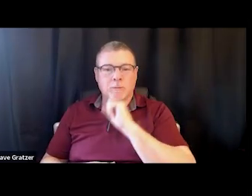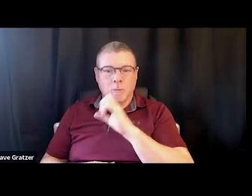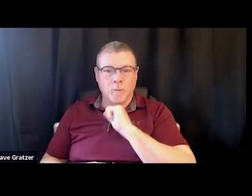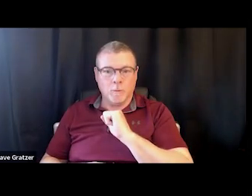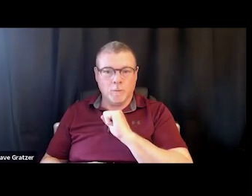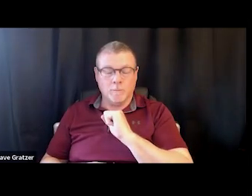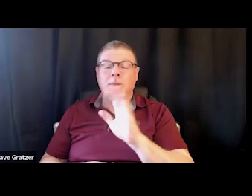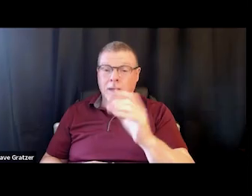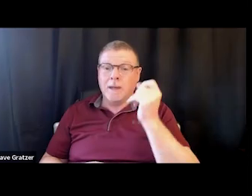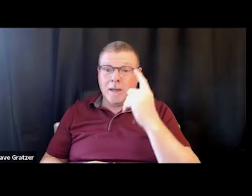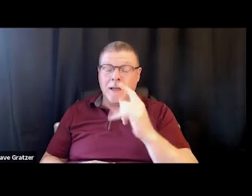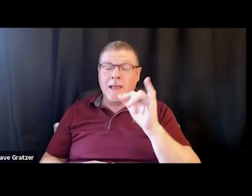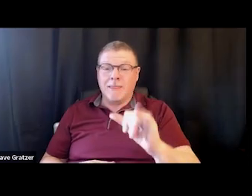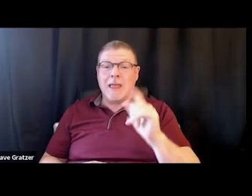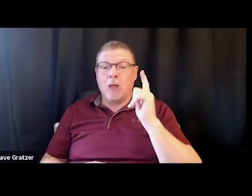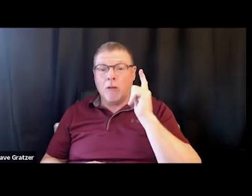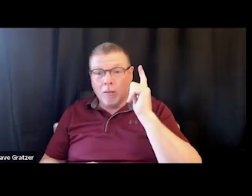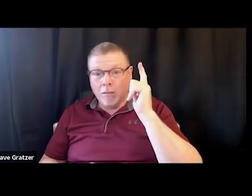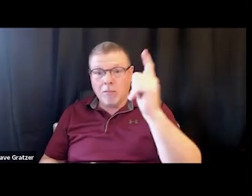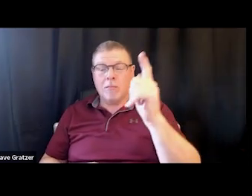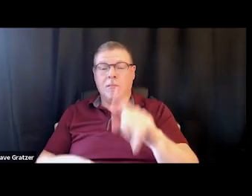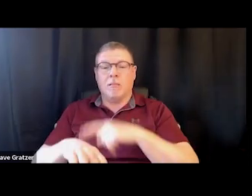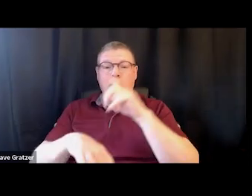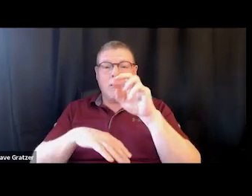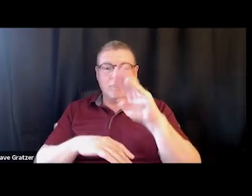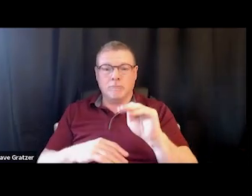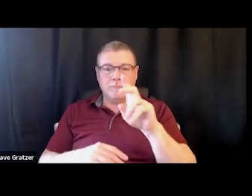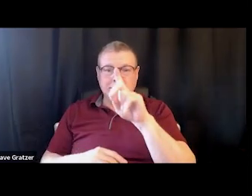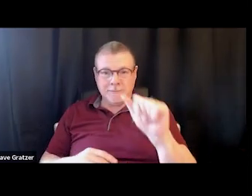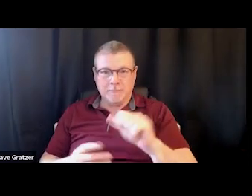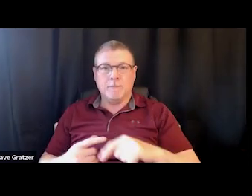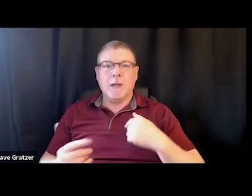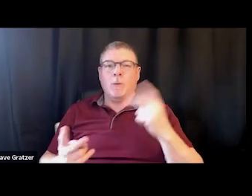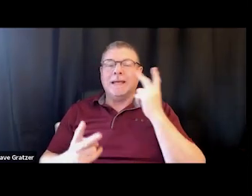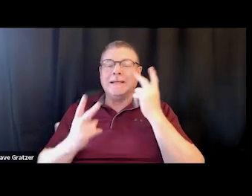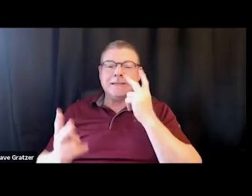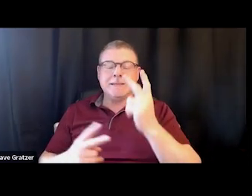es un factor de riesgo para discapacidad a largo plazo. También vemos malos resultados a veces